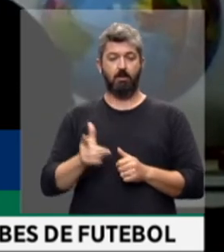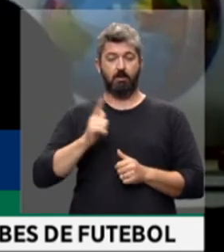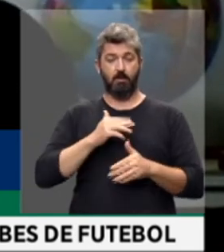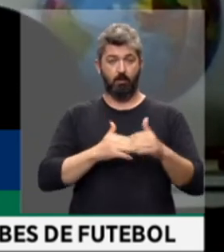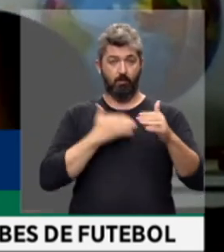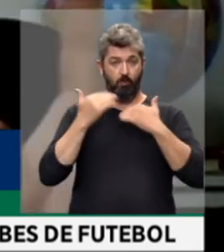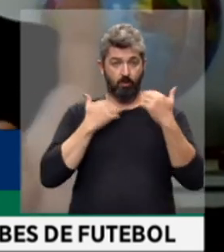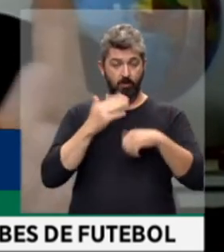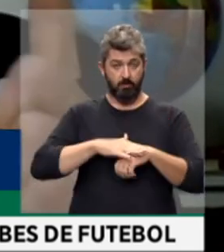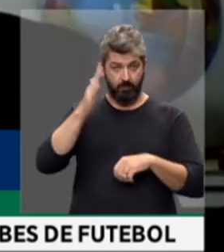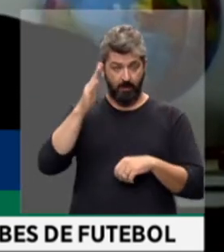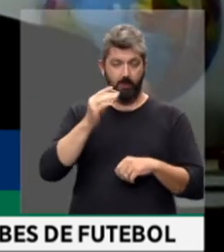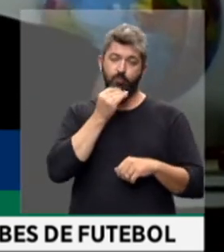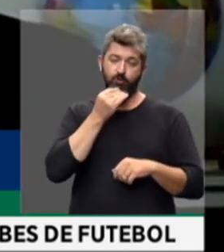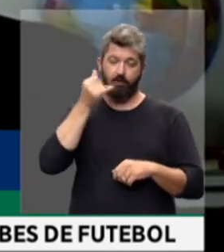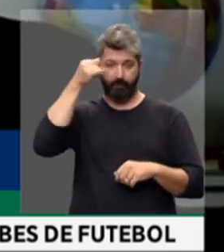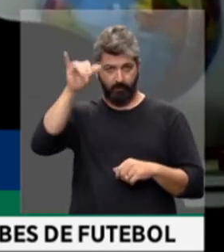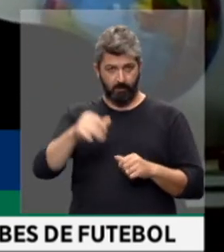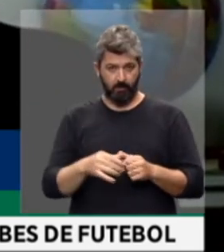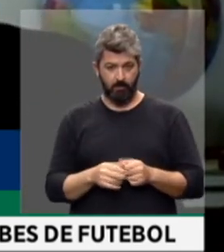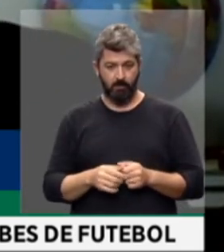O QUE É QUE ACONTECEU? NÓS TEMOS MAIS MORTES, PODERÍAMOS